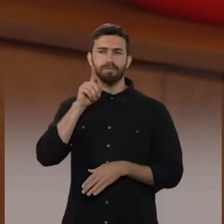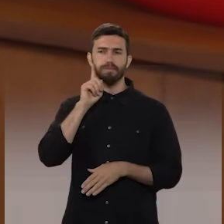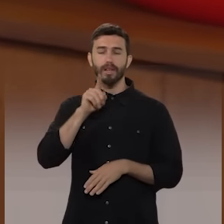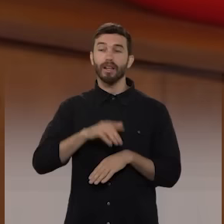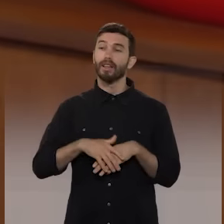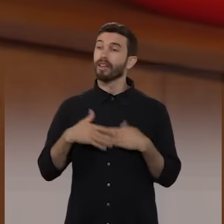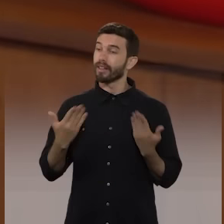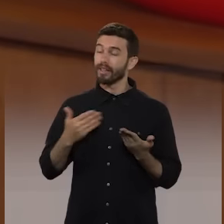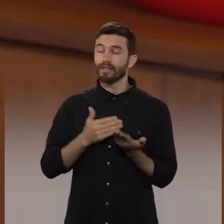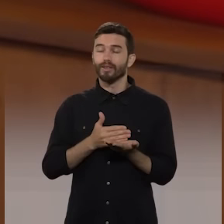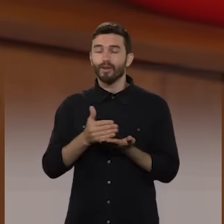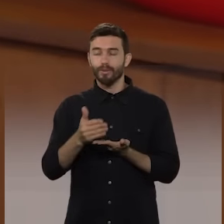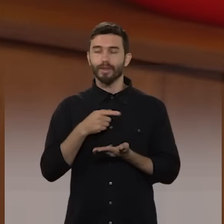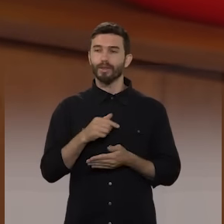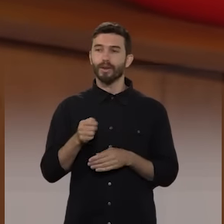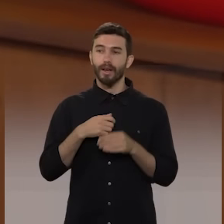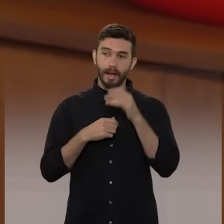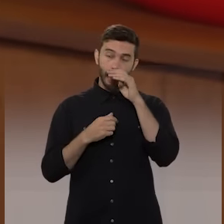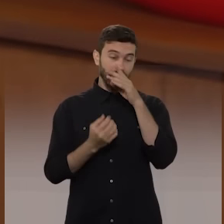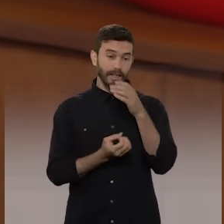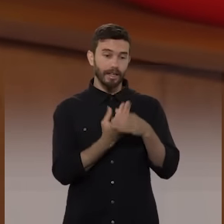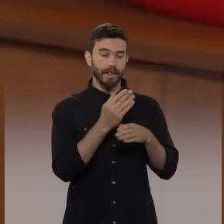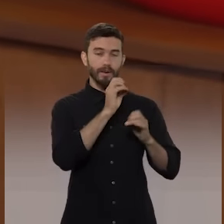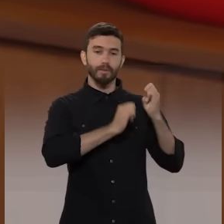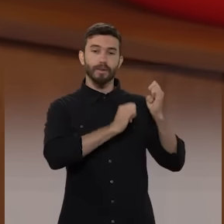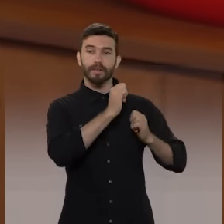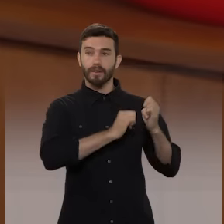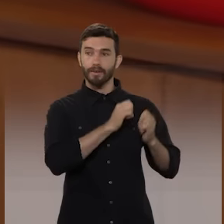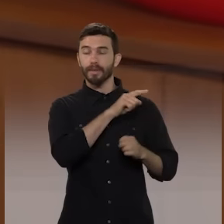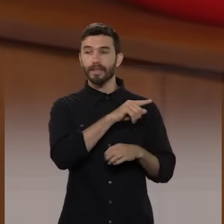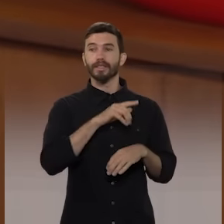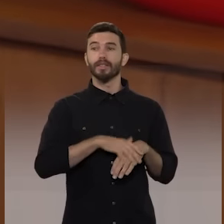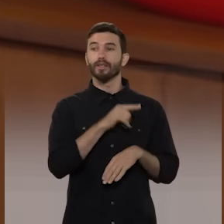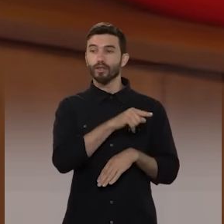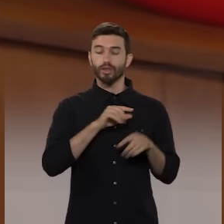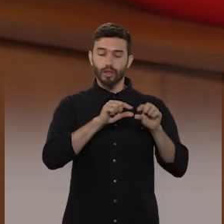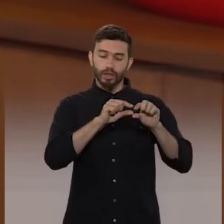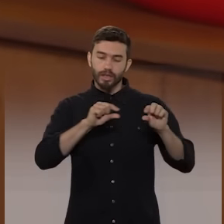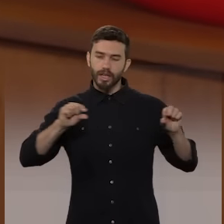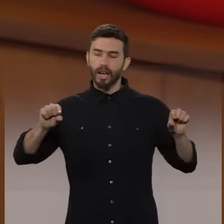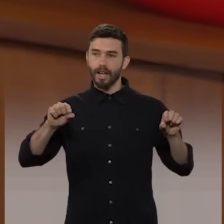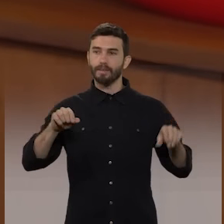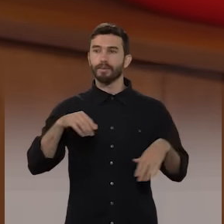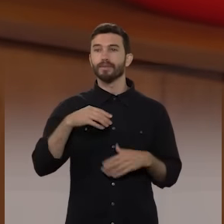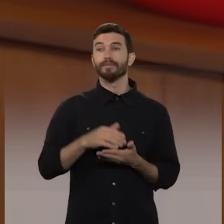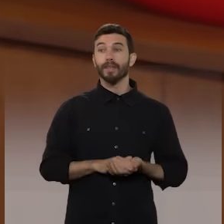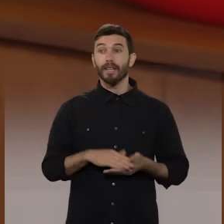começamos a instalação de uma fábrica de cabos lá no Missouri. Então, hoje, nos Estados Unidos